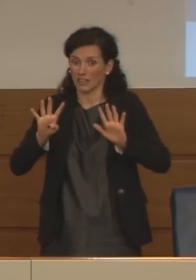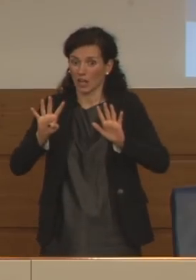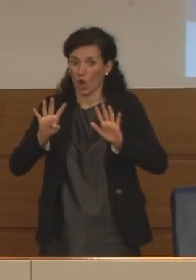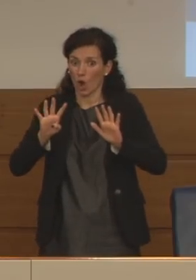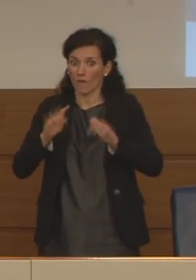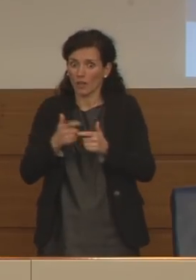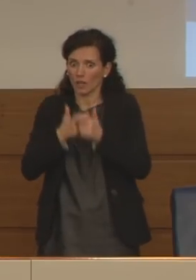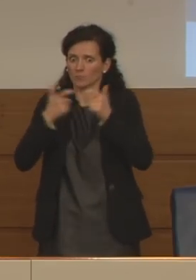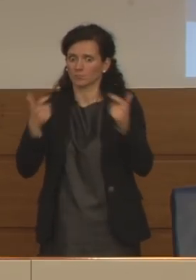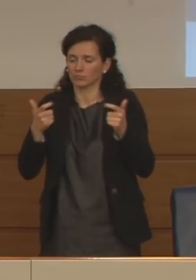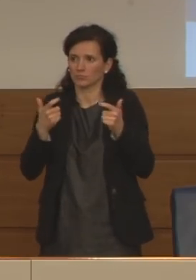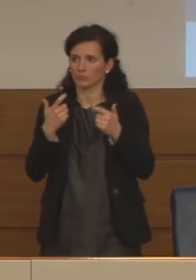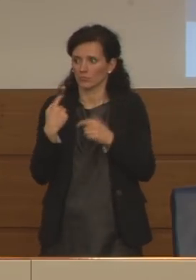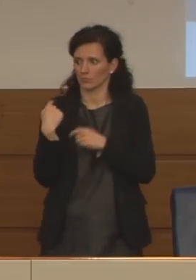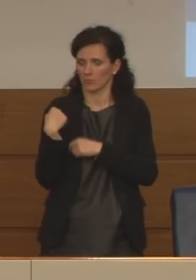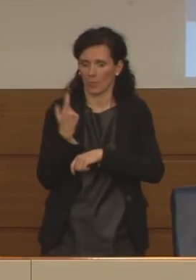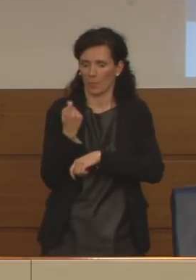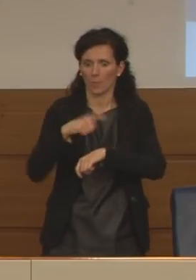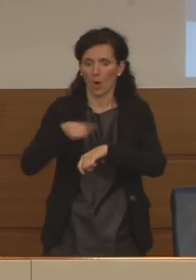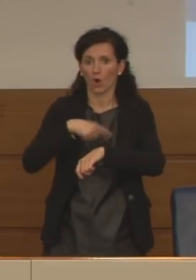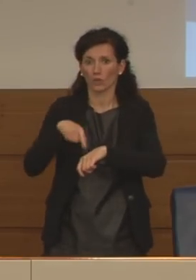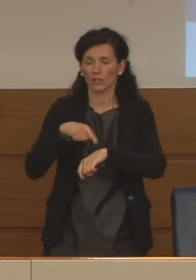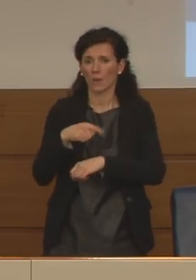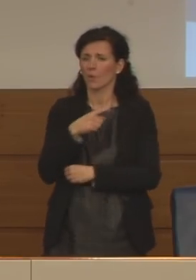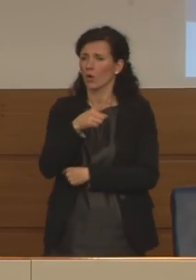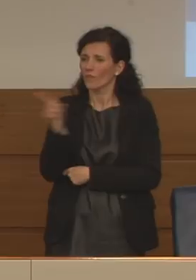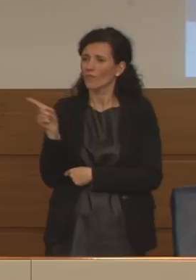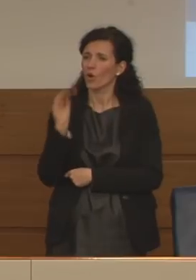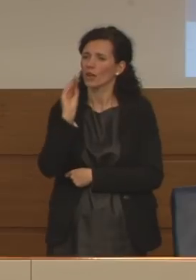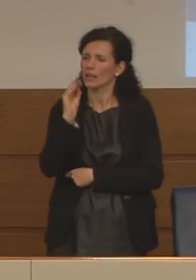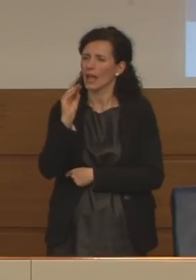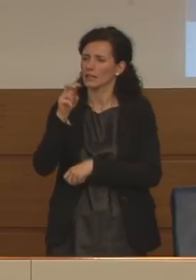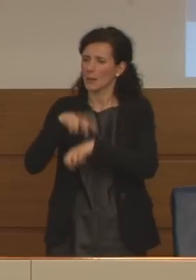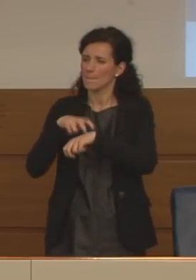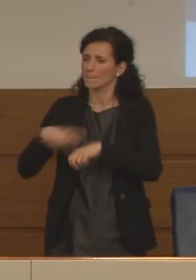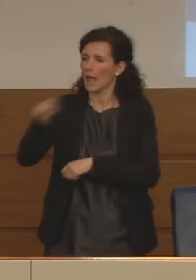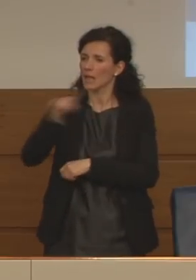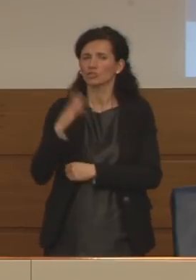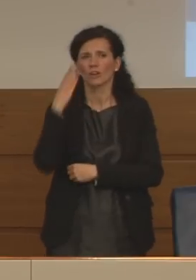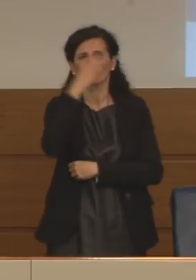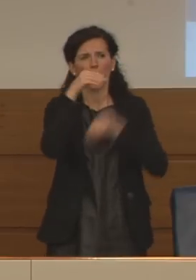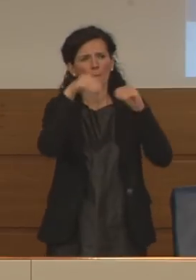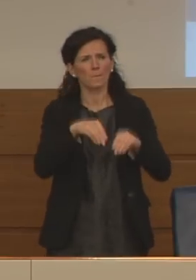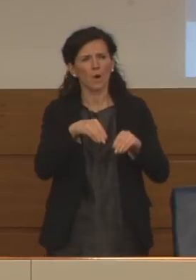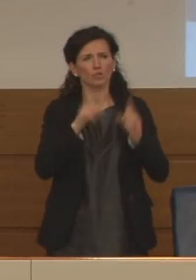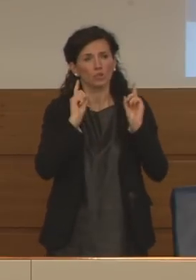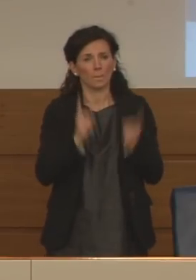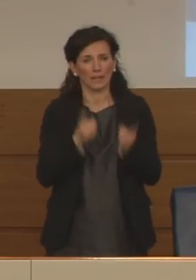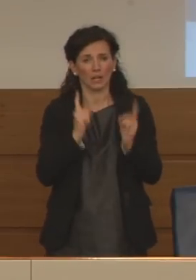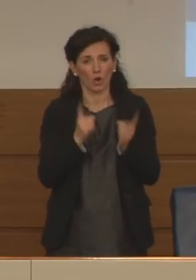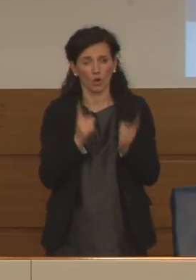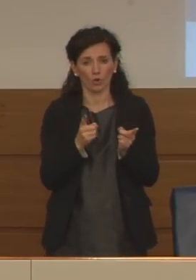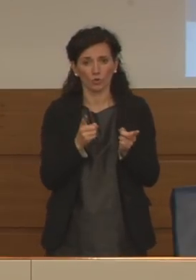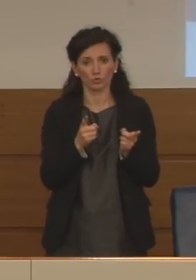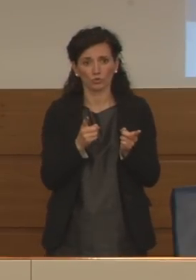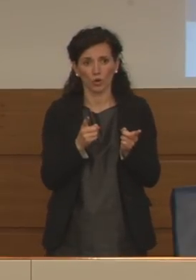State chiedendo a 300 medici di andare in aree dove in questo momento è molto pericoloso operare, siete in grado di garantirgli che avranno tutte le